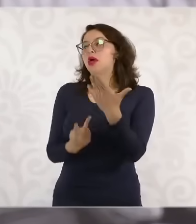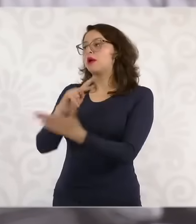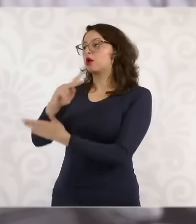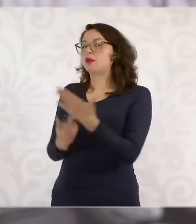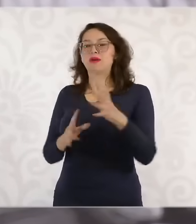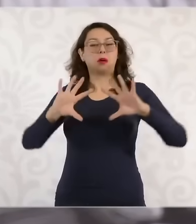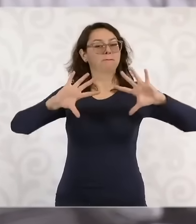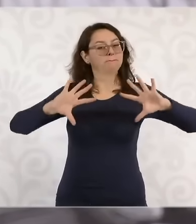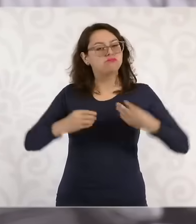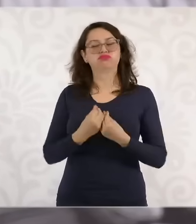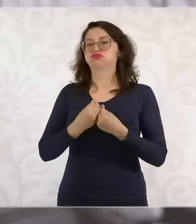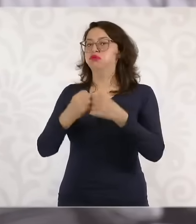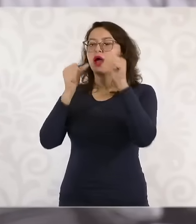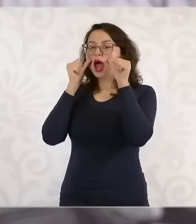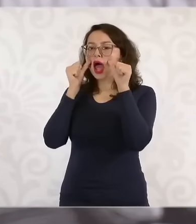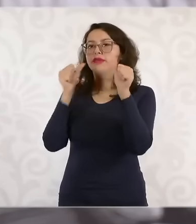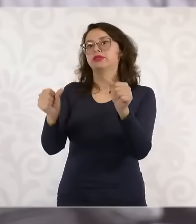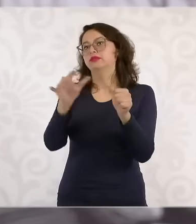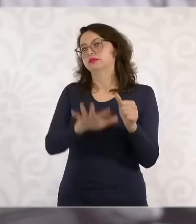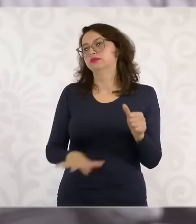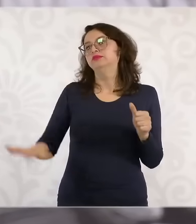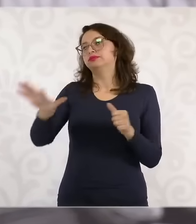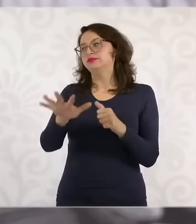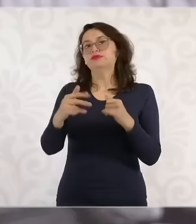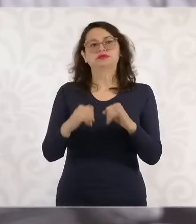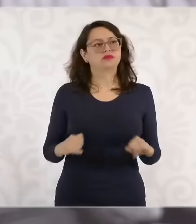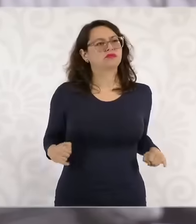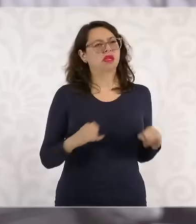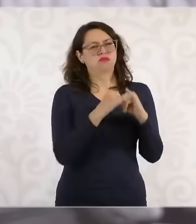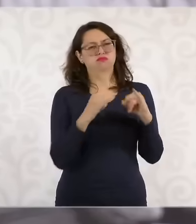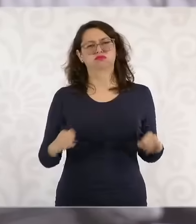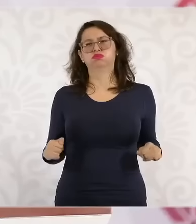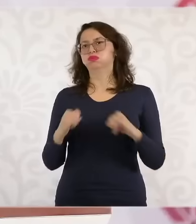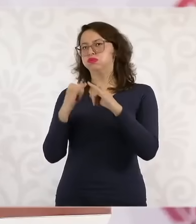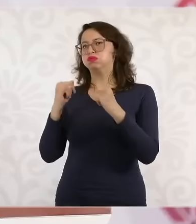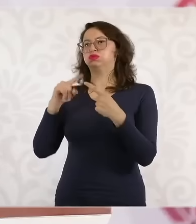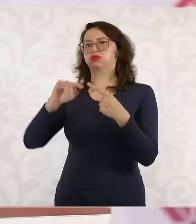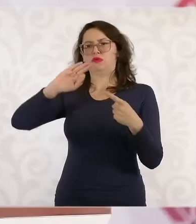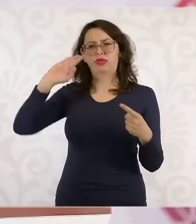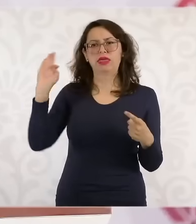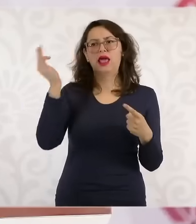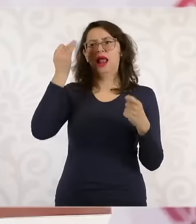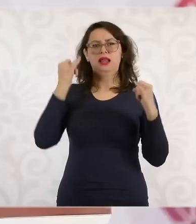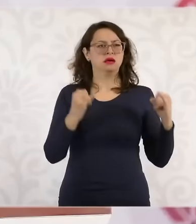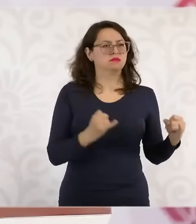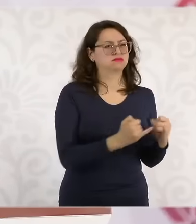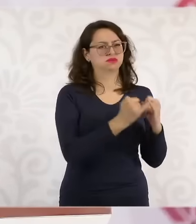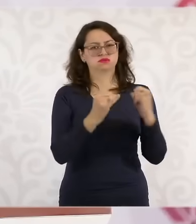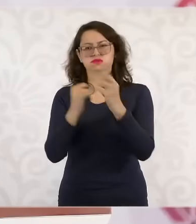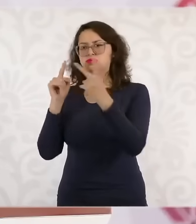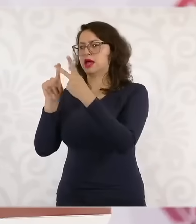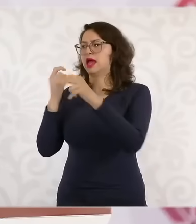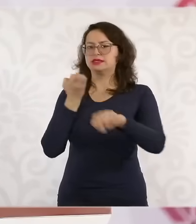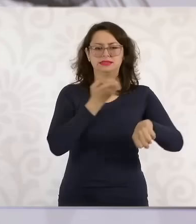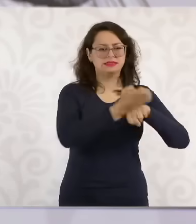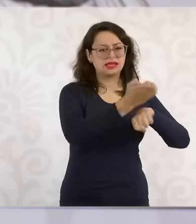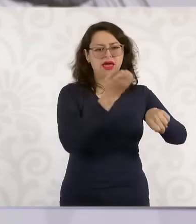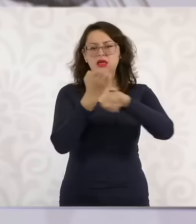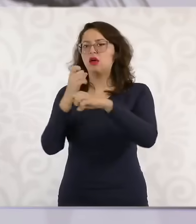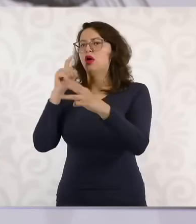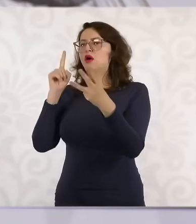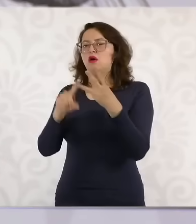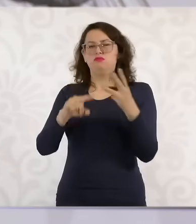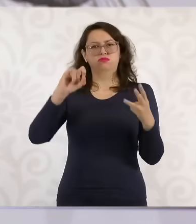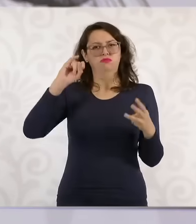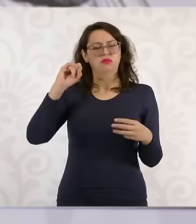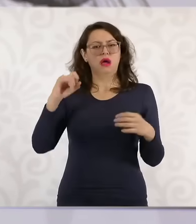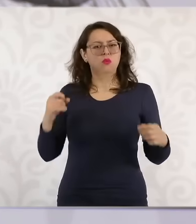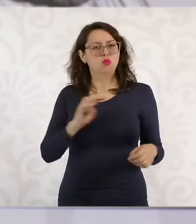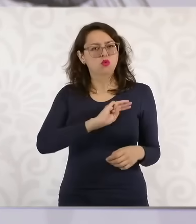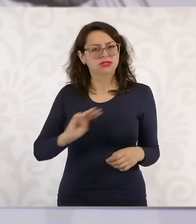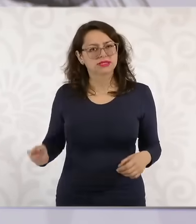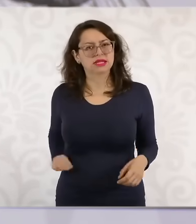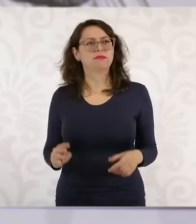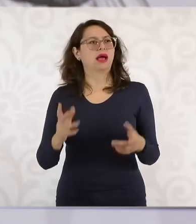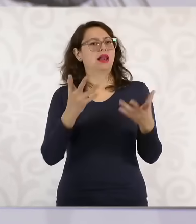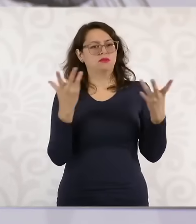de múltiples dependencias eh federales, estatales y municipales. Atención a las causas son, por